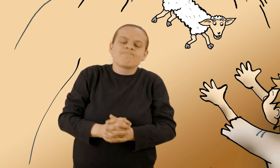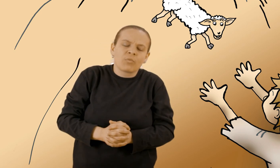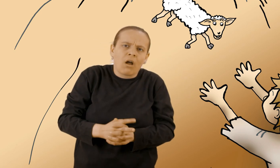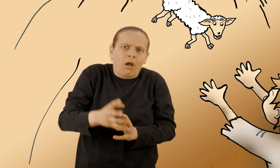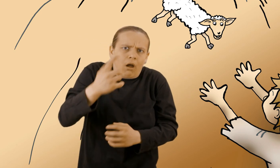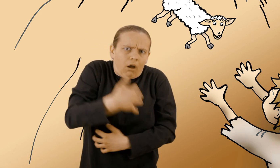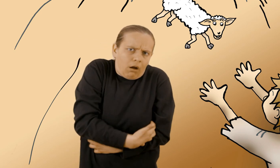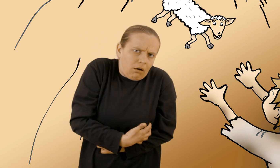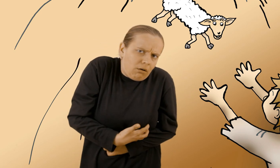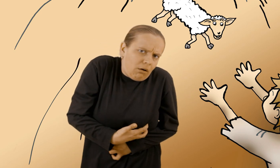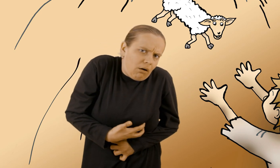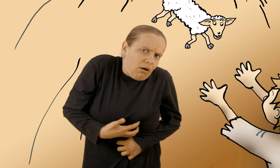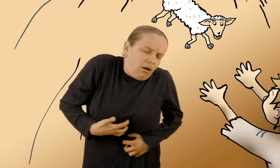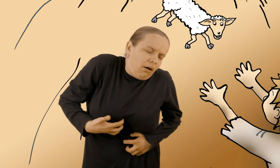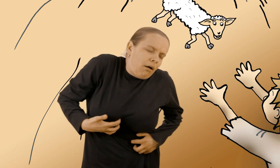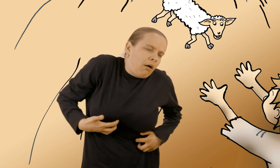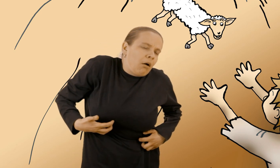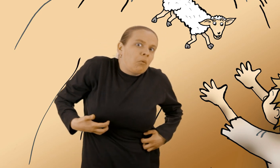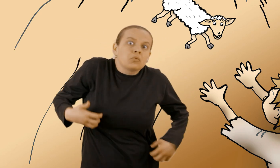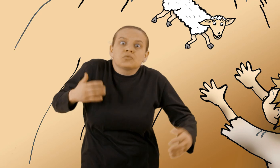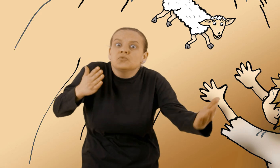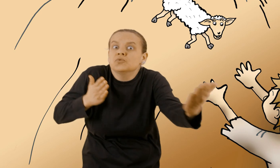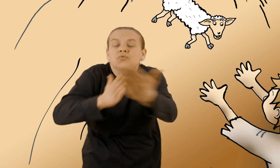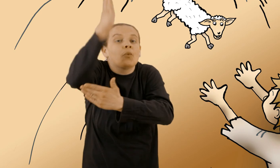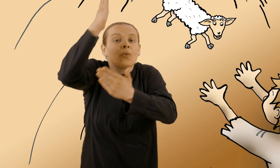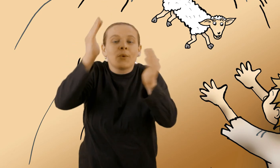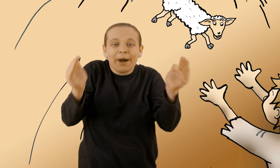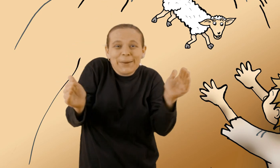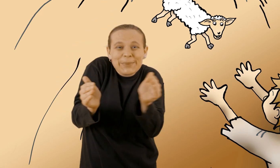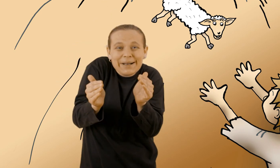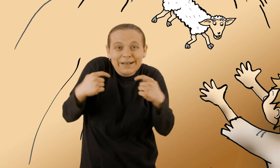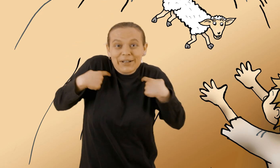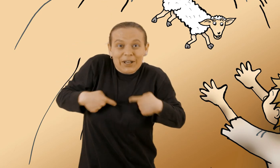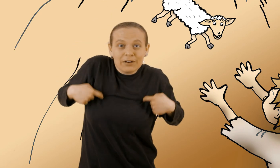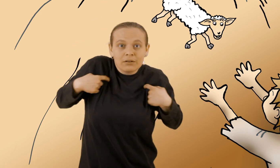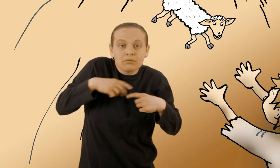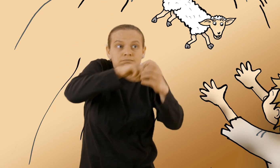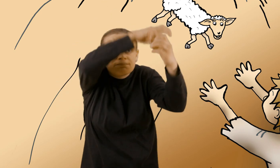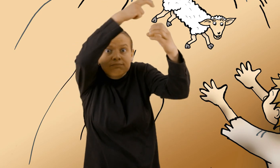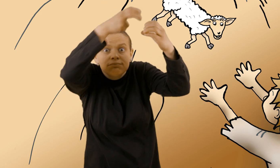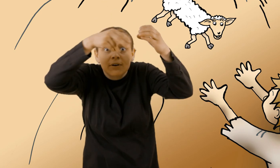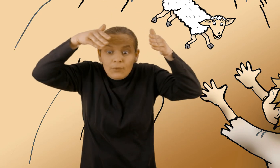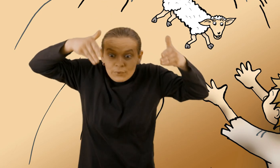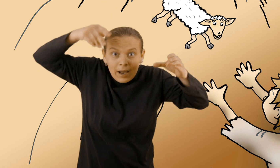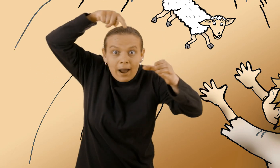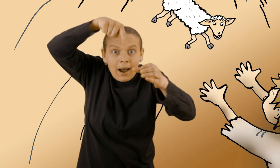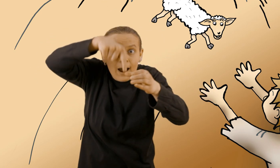a glad ga je onemoćala. Kad odjednom kroz rupu upadne u jamu janje.